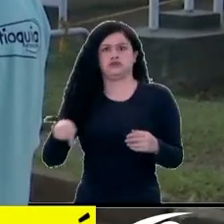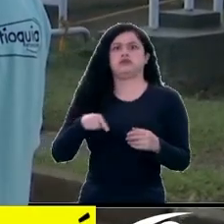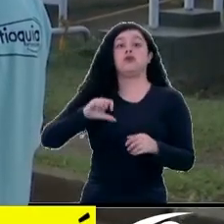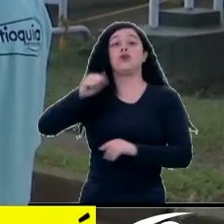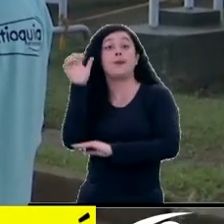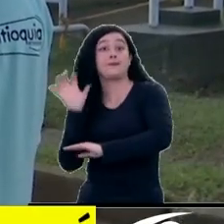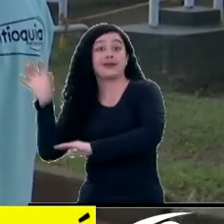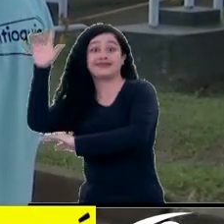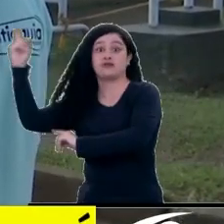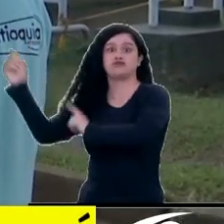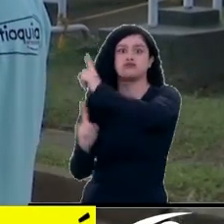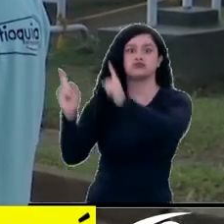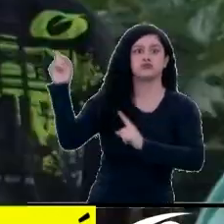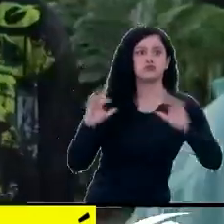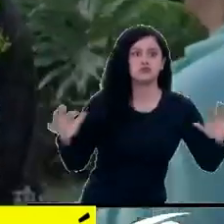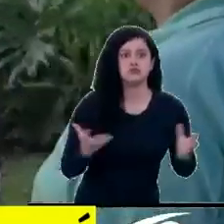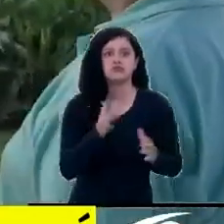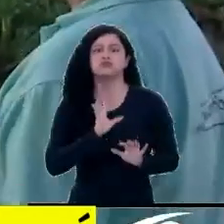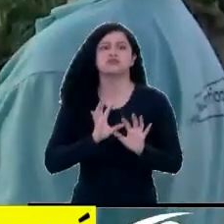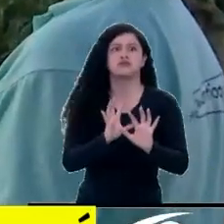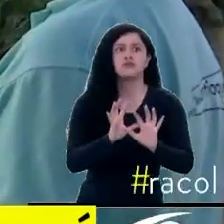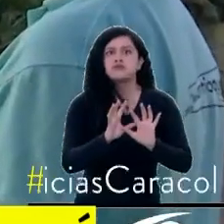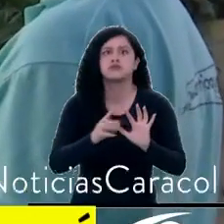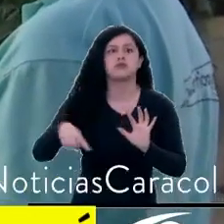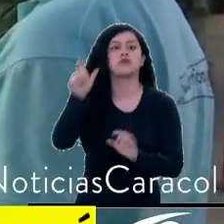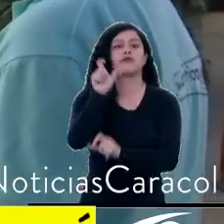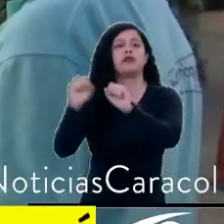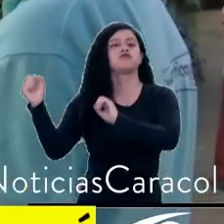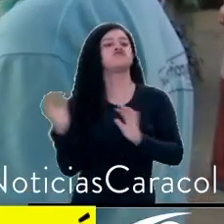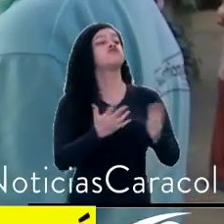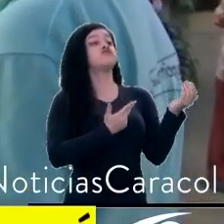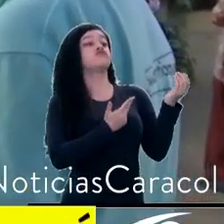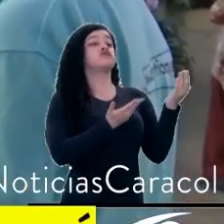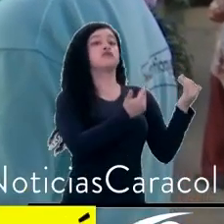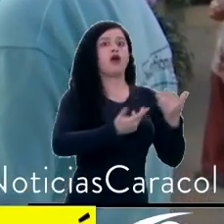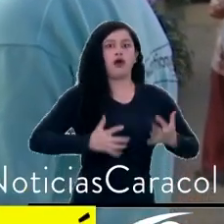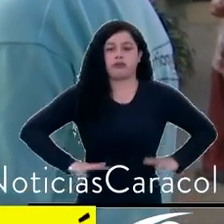inicialmente asaltaron a tres deportistas que iban en sus motos, posteriormente dos extra